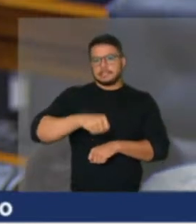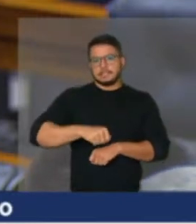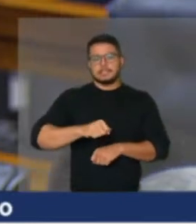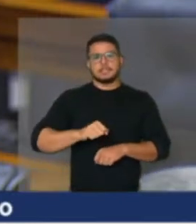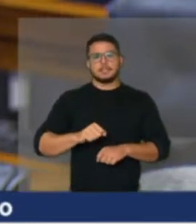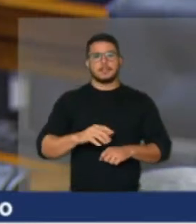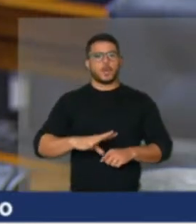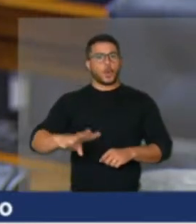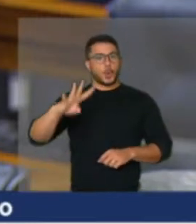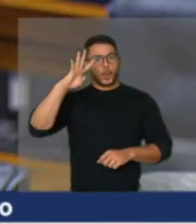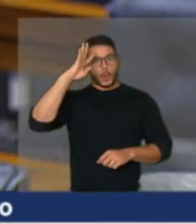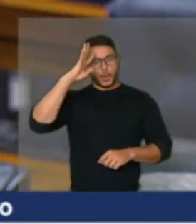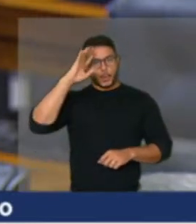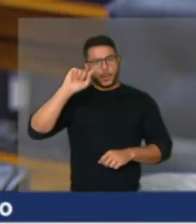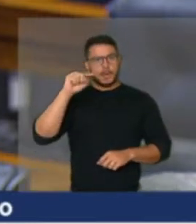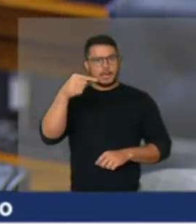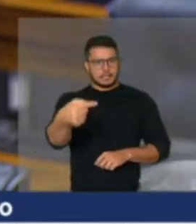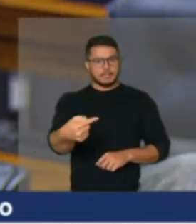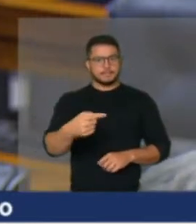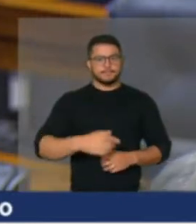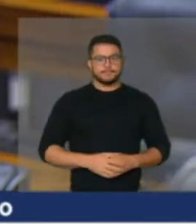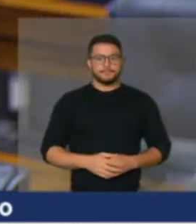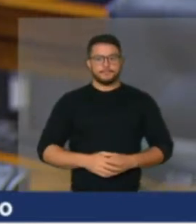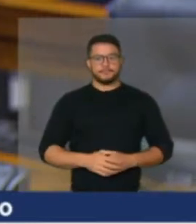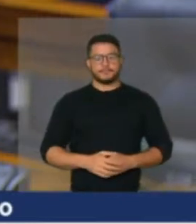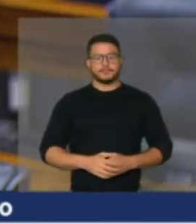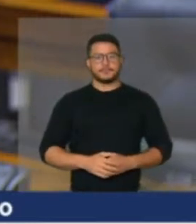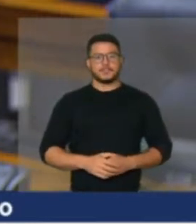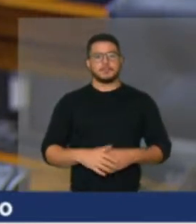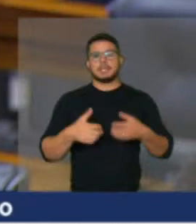SEMANA PARA FAZER OS ESCLARECIMENTOS VOLUNTARIAMENTE. HÁ UM DESEJO